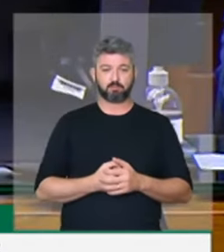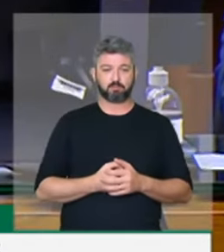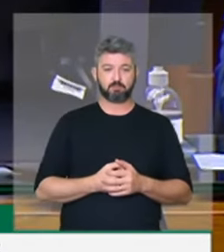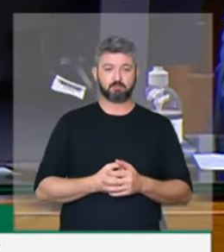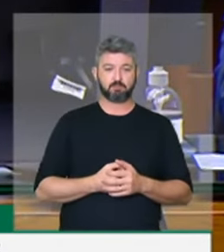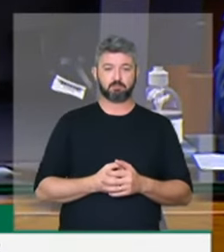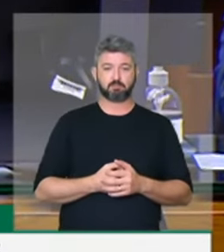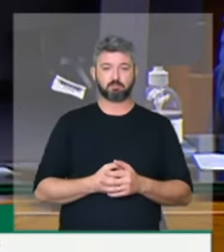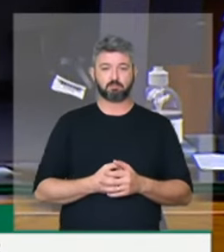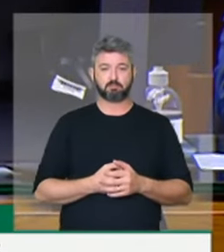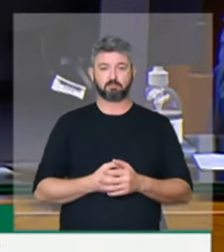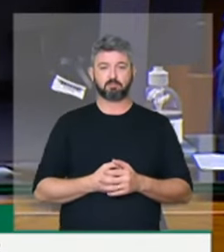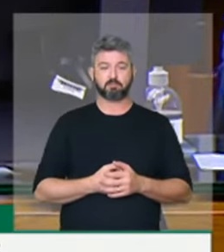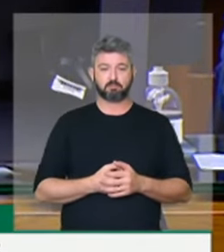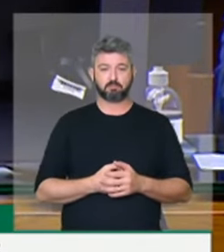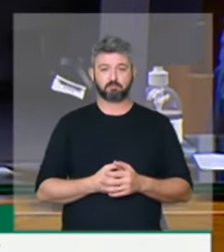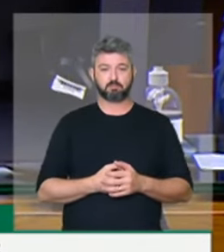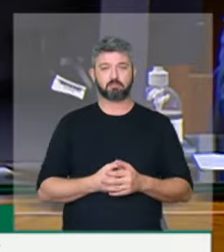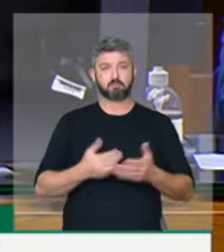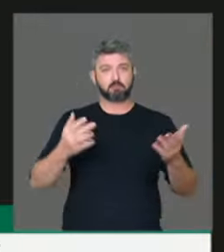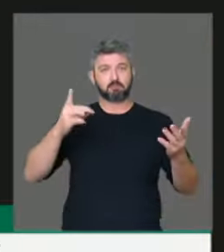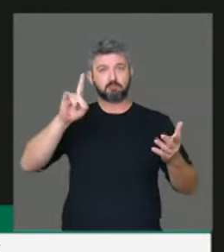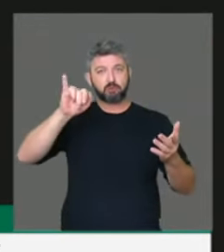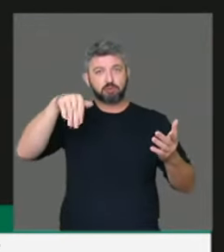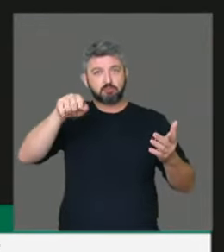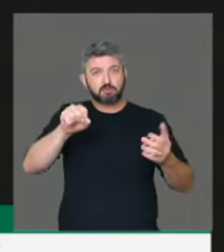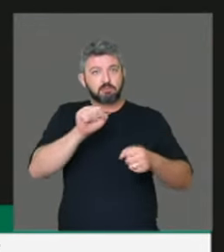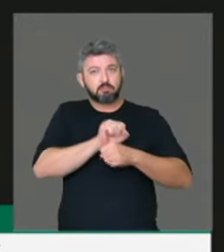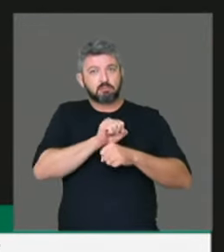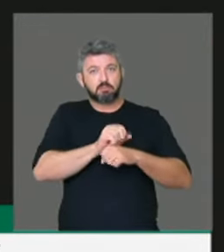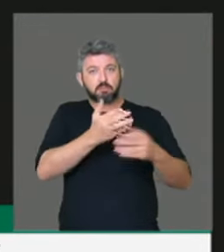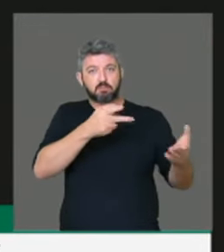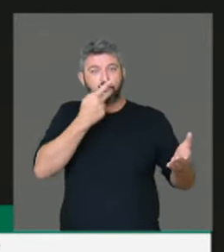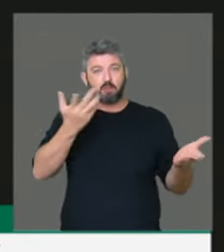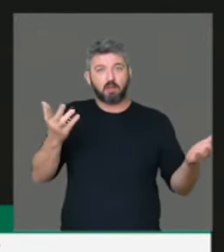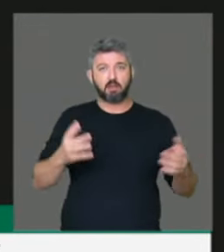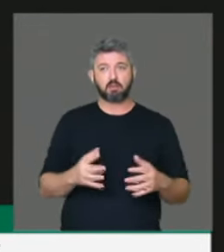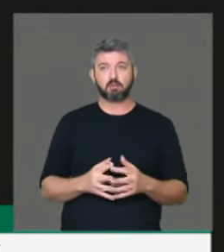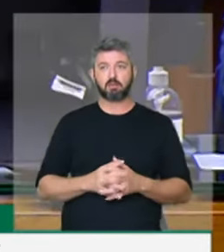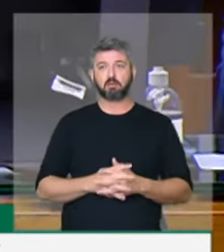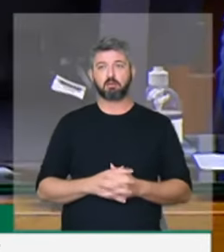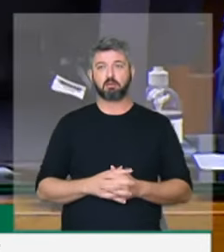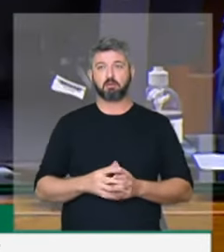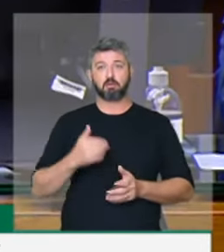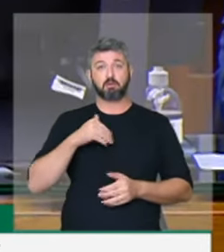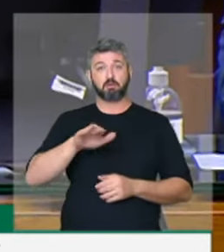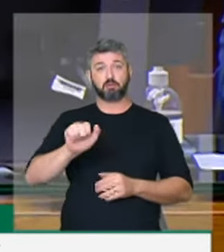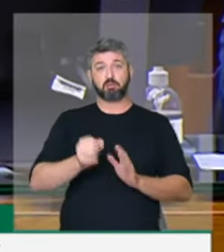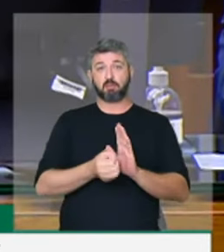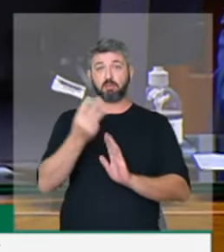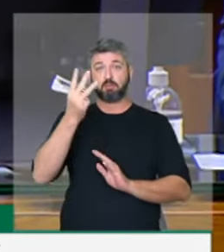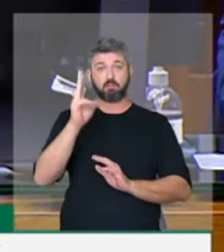FAVOR.... -- [PRESIDENTE]: JÁ CHAMEI 3 VEZES, DEPUTADO LUCAS. VOU CHAMAR A QUARTA, DEPUTADO THIAGO DIMAS PELO SOLIDARIEDADE. [DEPUTADO]: MUITO OBRIGADO, SENHOR PRESIDENTE.